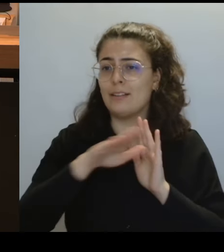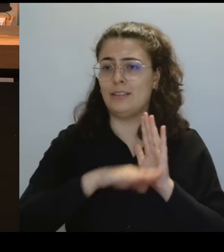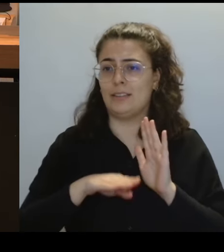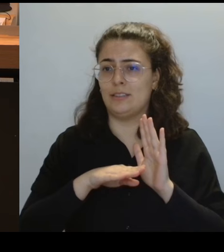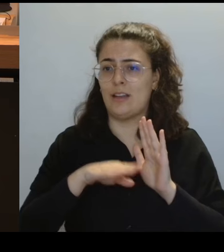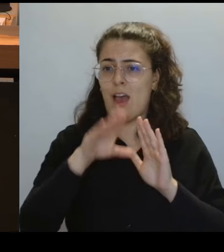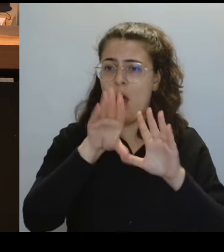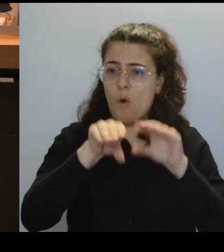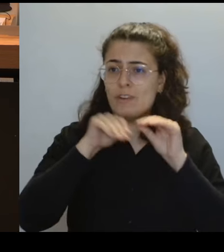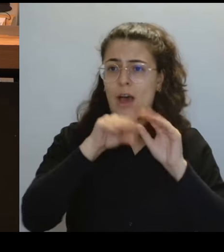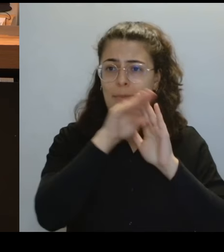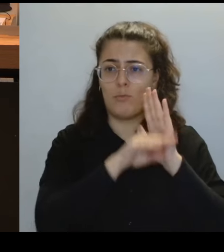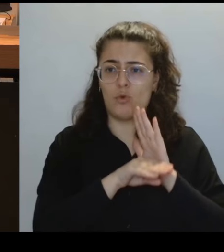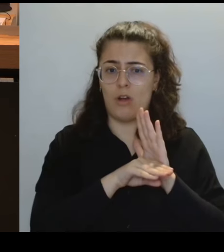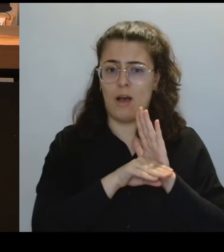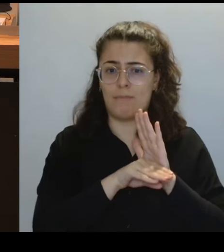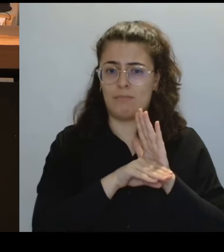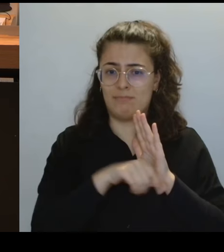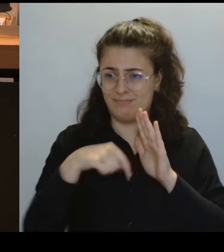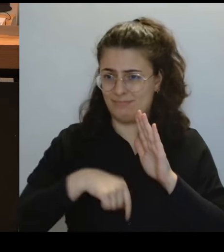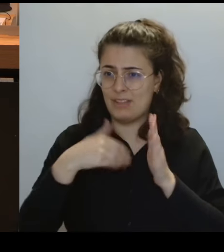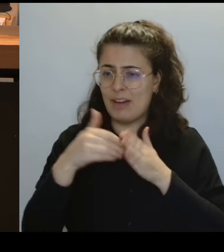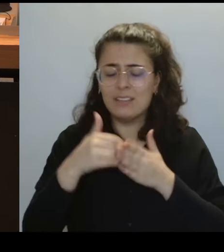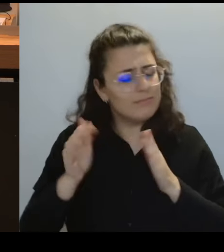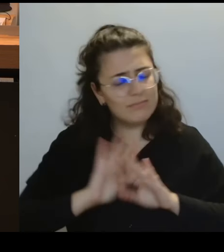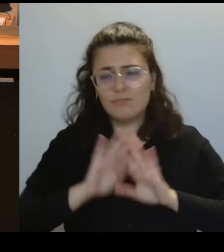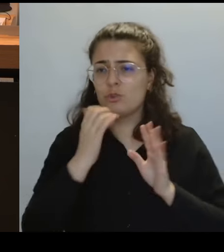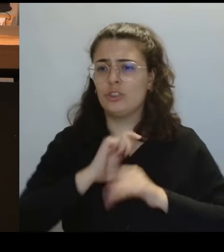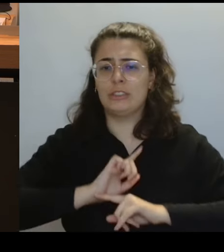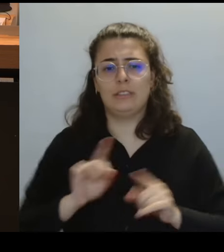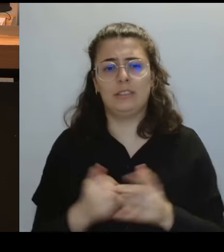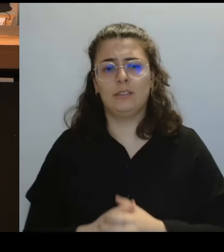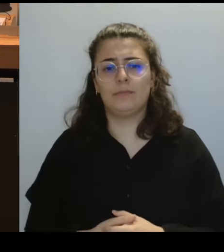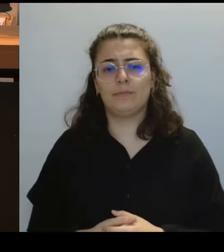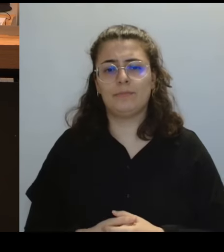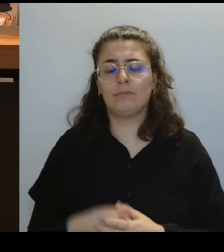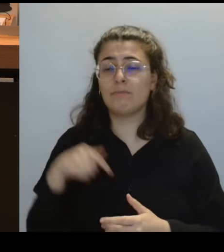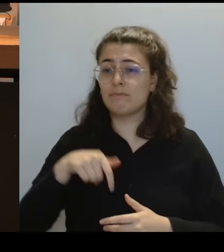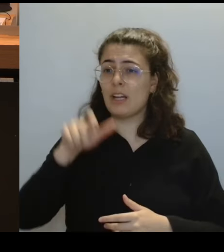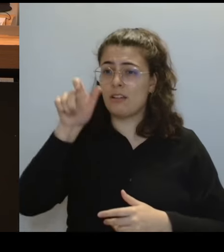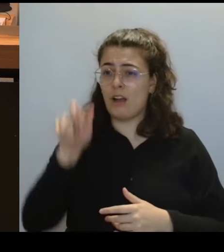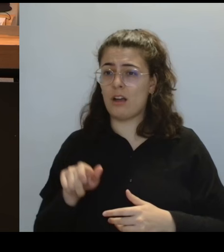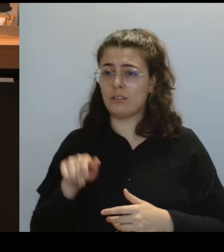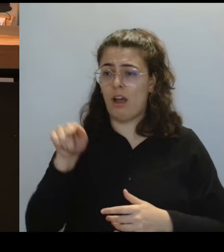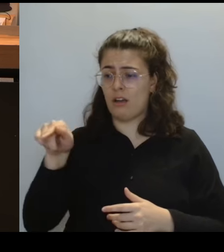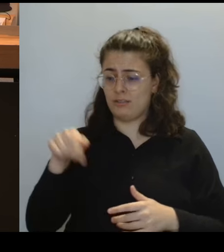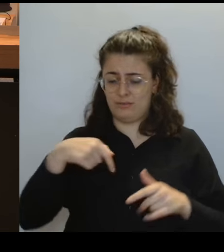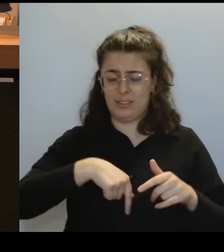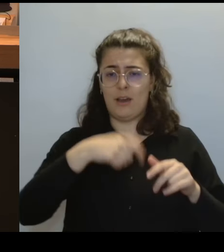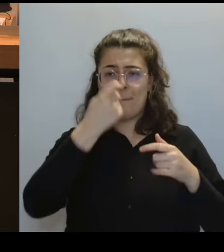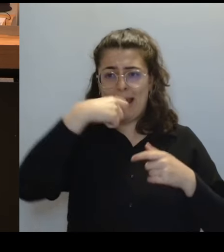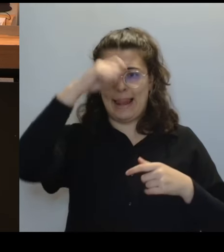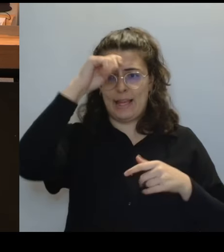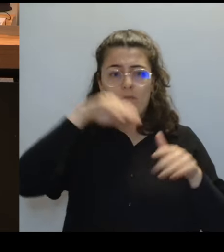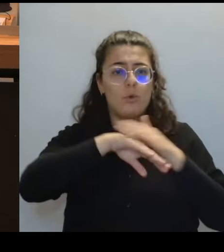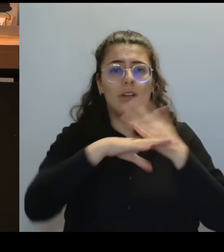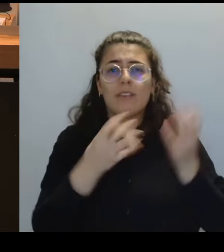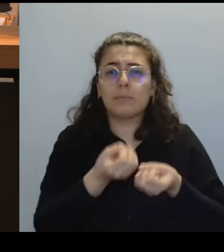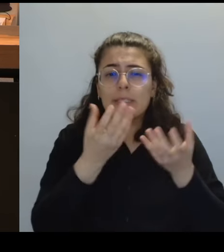Denn was würde mit den Flüchtlingen aus Gaza hier in Berlin passieren? Berlin hat die größte Community an Palästinensern.